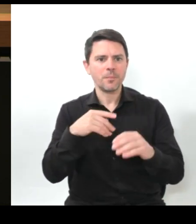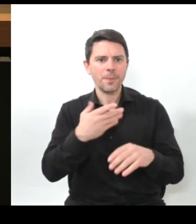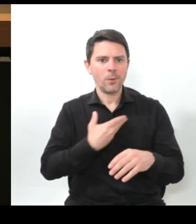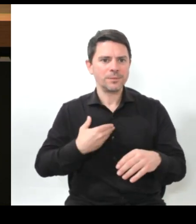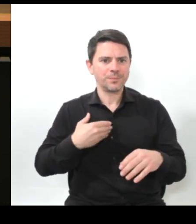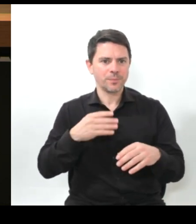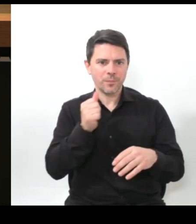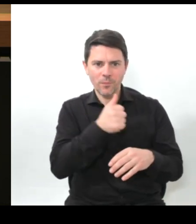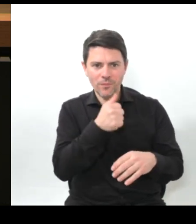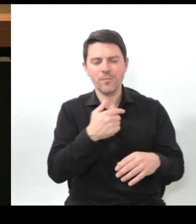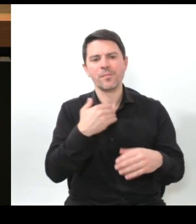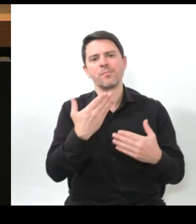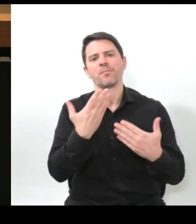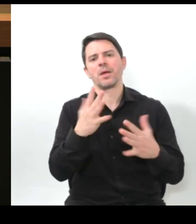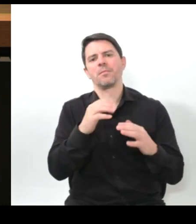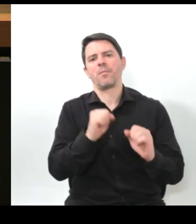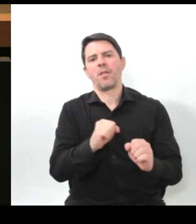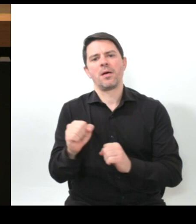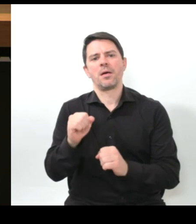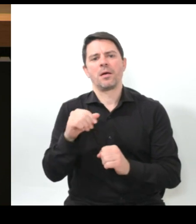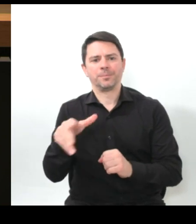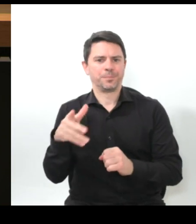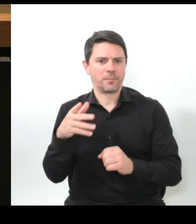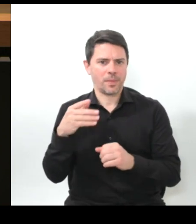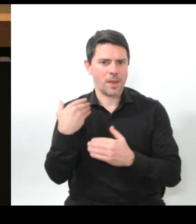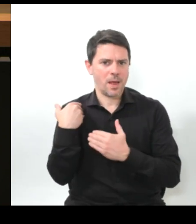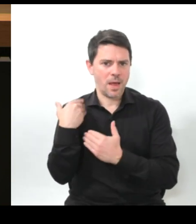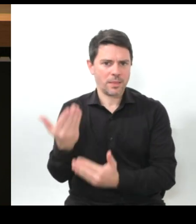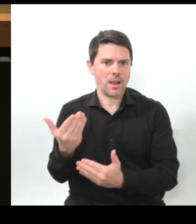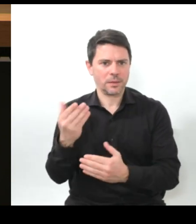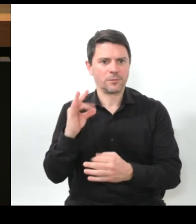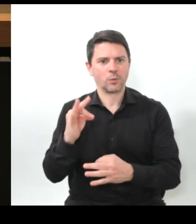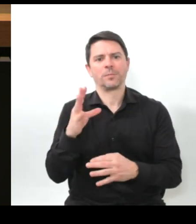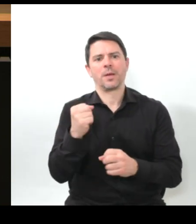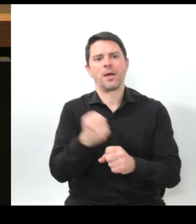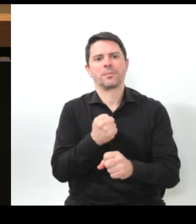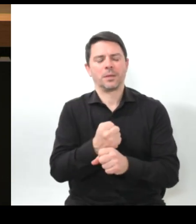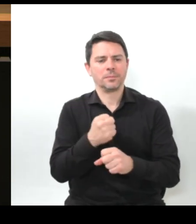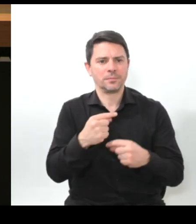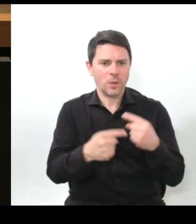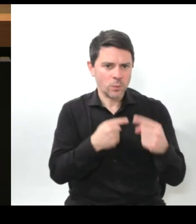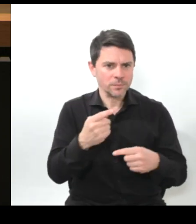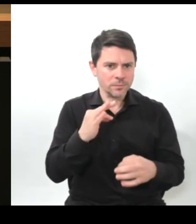Wir stehen bereit weiter jeden Tag für Verbesserungen zu arbeiten. Vielen Dank. (Beifall) (Rednerwechsel)